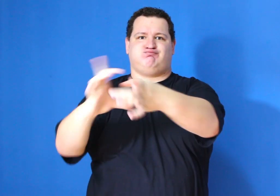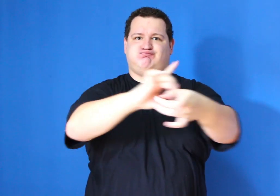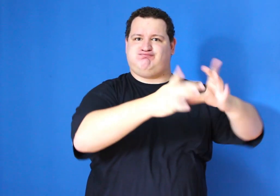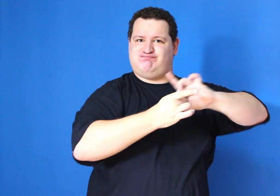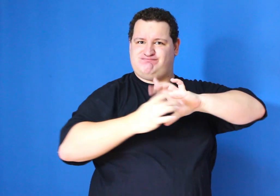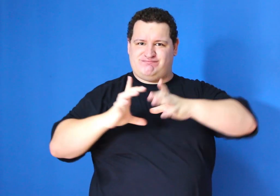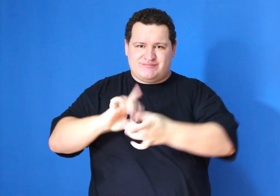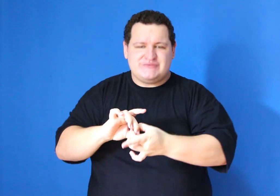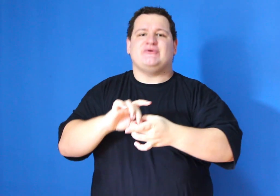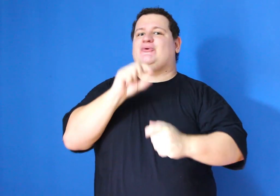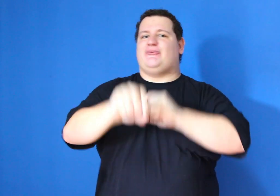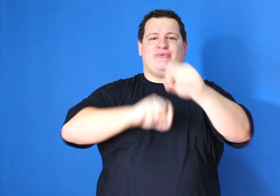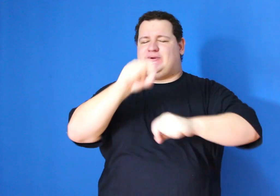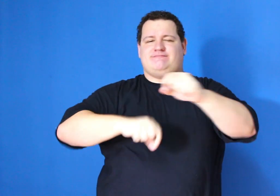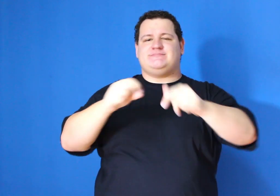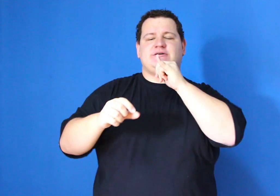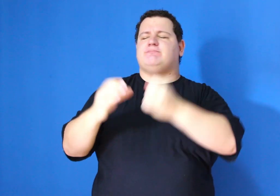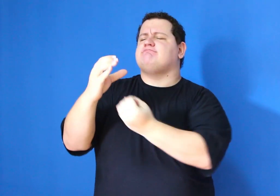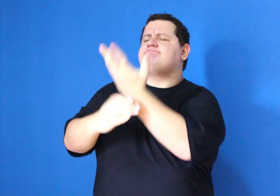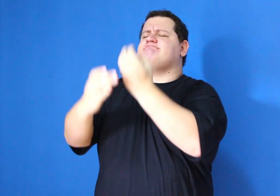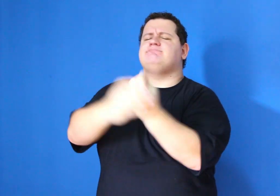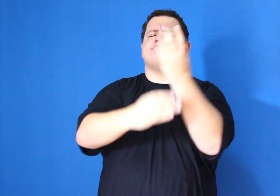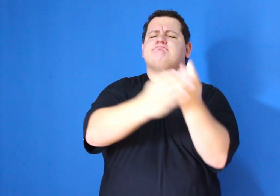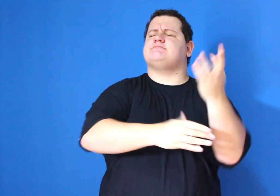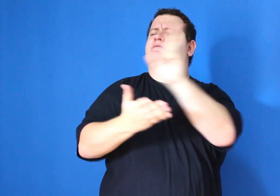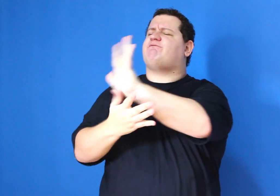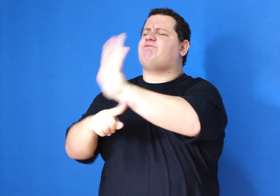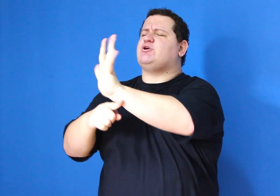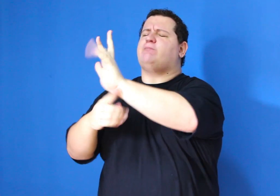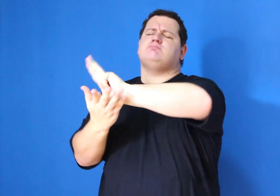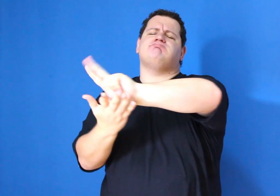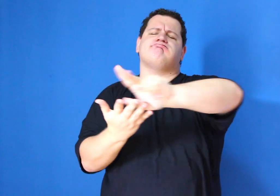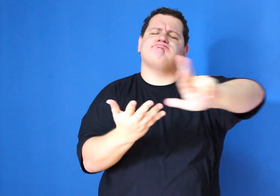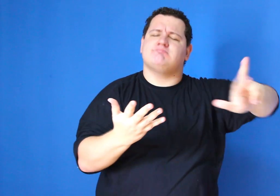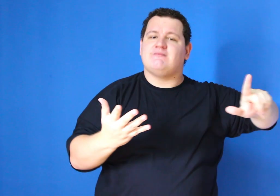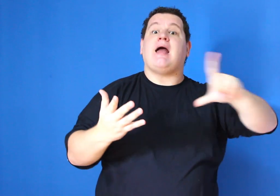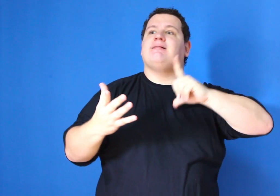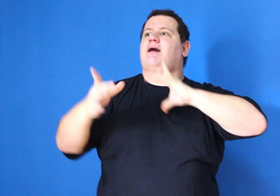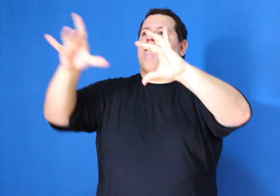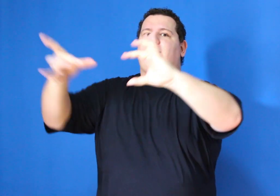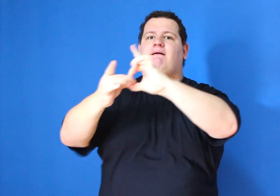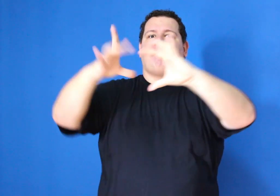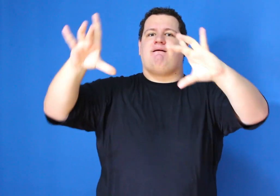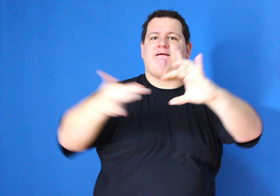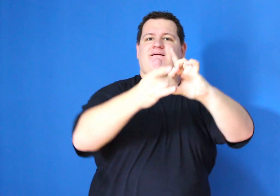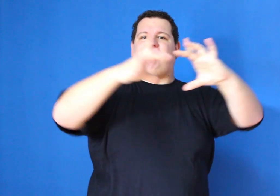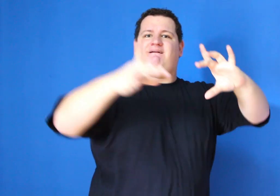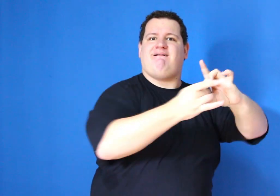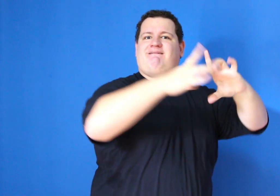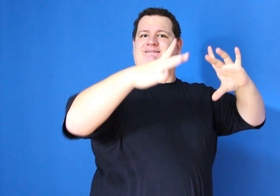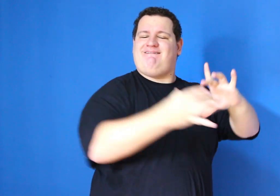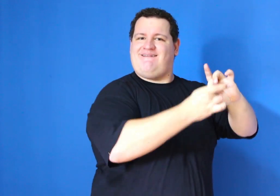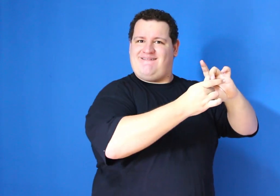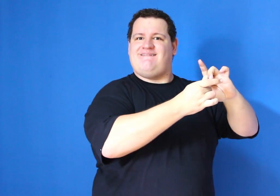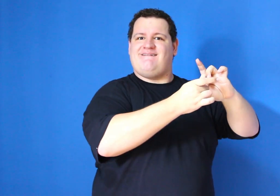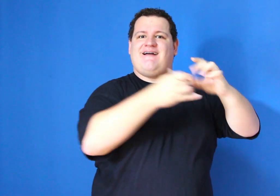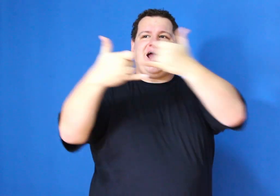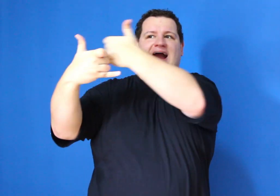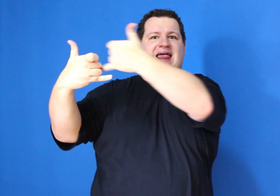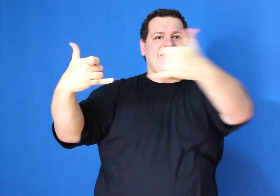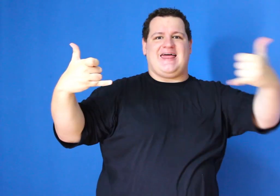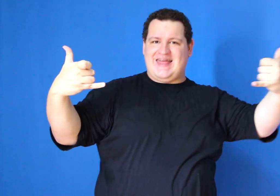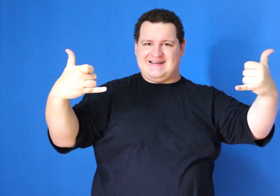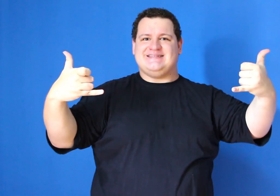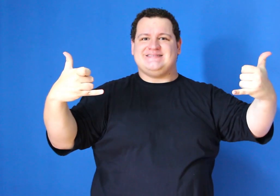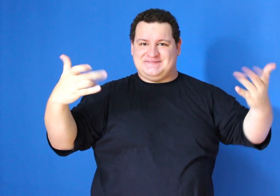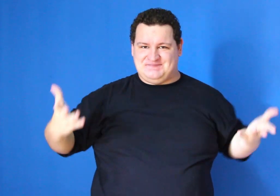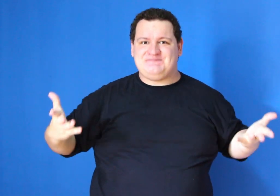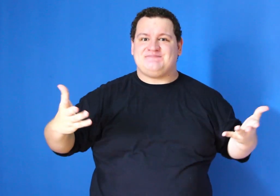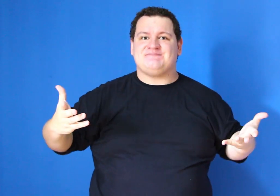que é uma franquia compartilhada em filmes produzidos de super-heróis da editora.